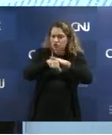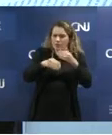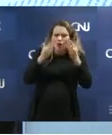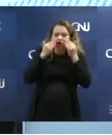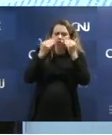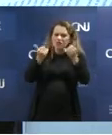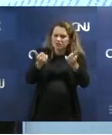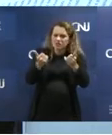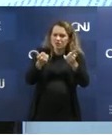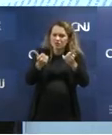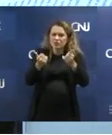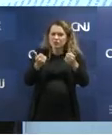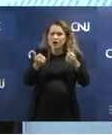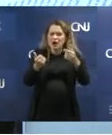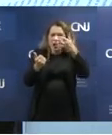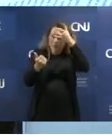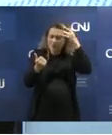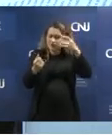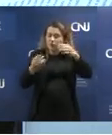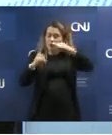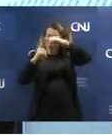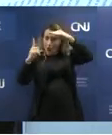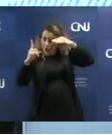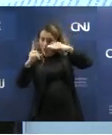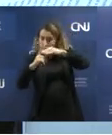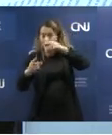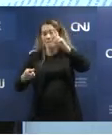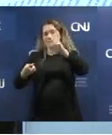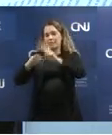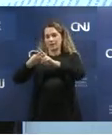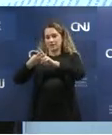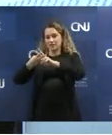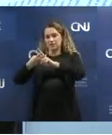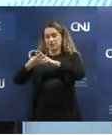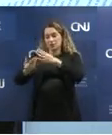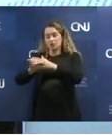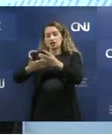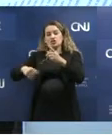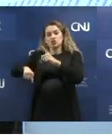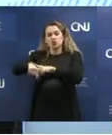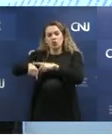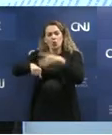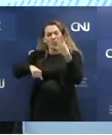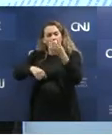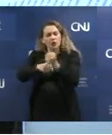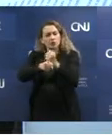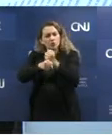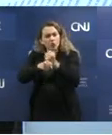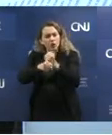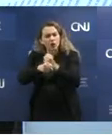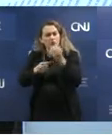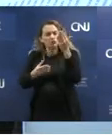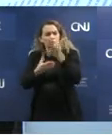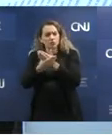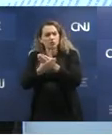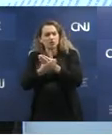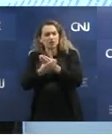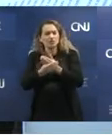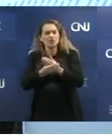preso preventivamente, uma sentença demorar quatro anos absolvendo. E com um processo paralisado